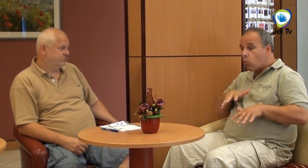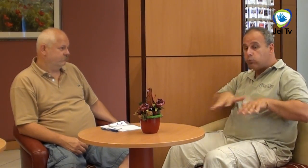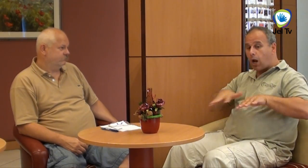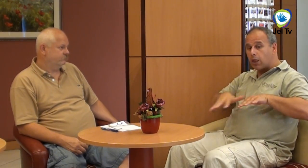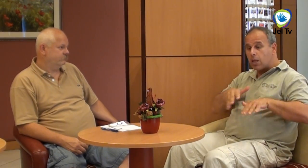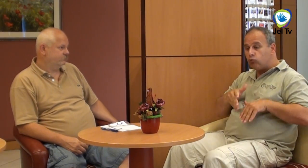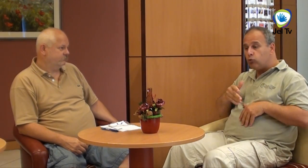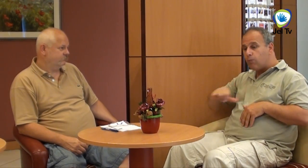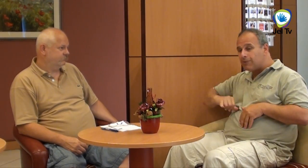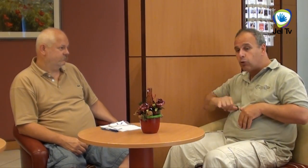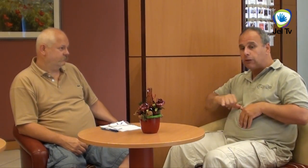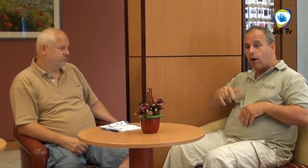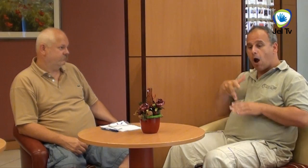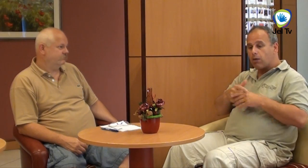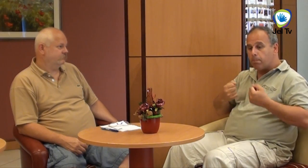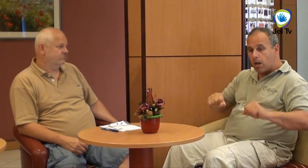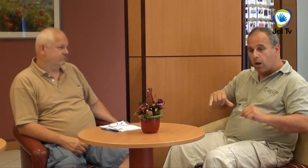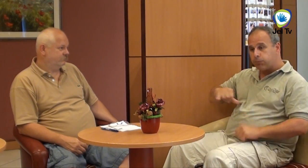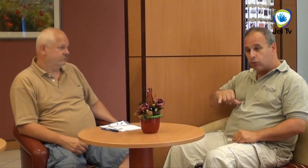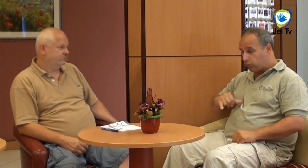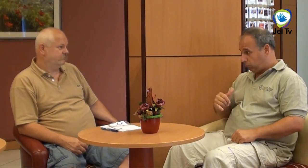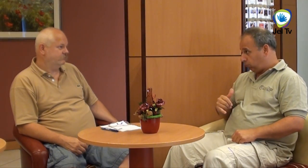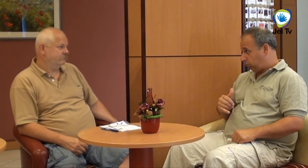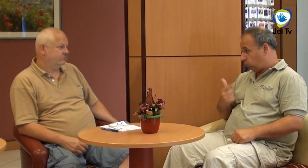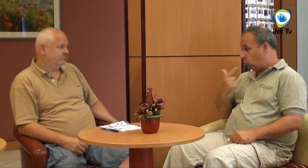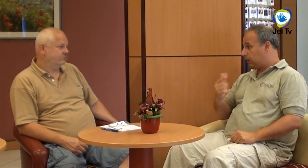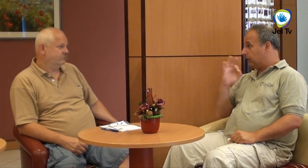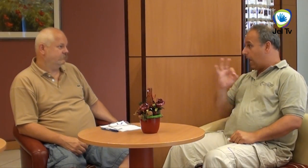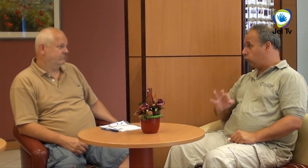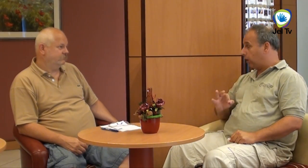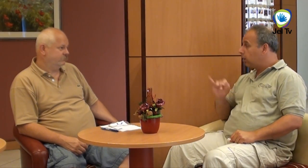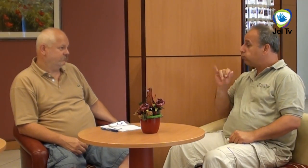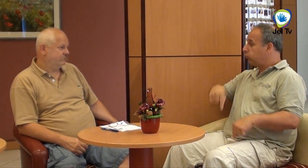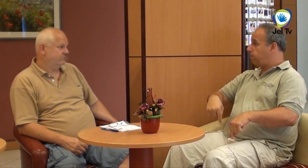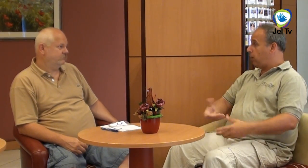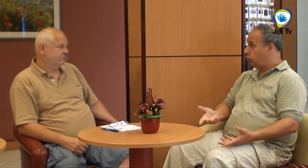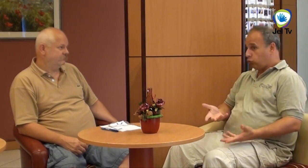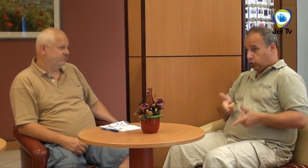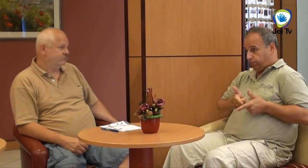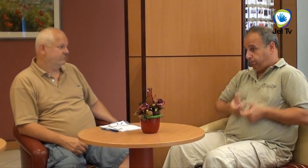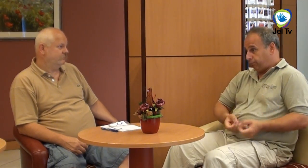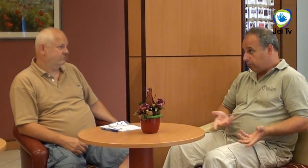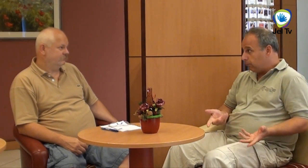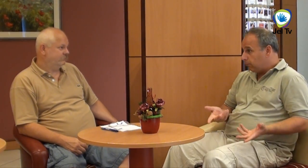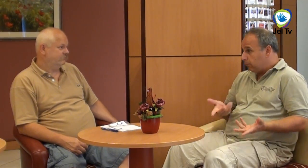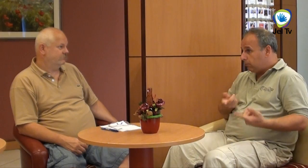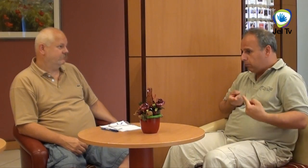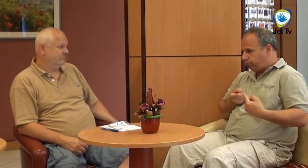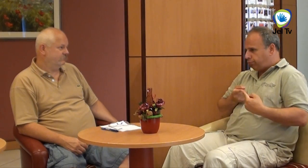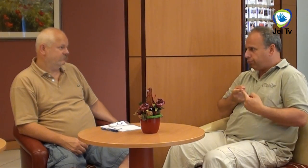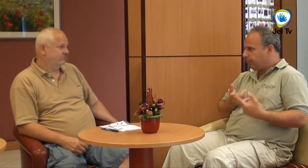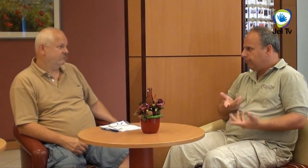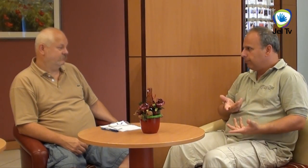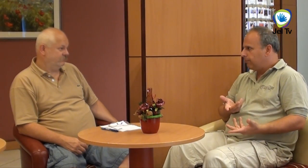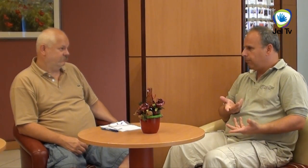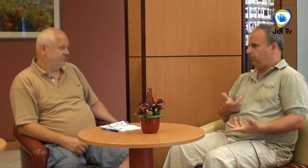de a budapesti közlekedésben az akadálymentesítés csak 10%-kal van biztosítva. Képtelen, ellenmondásos.